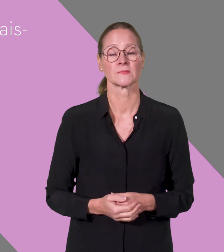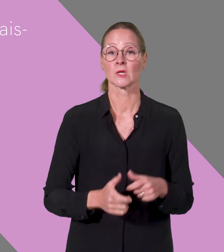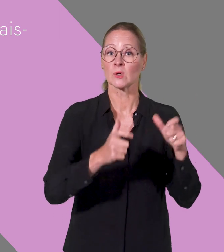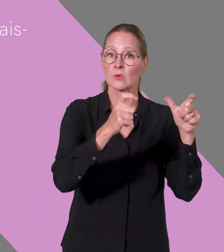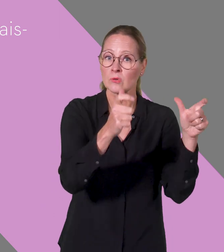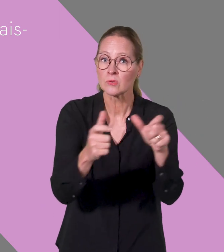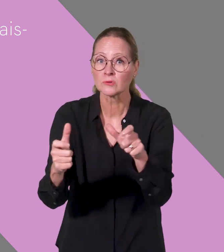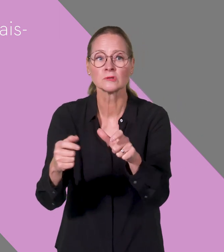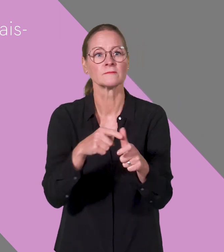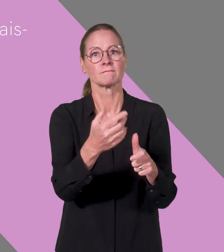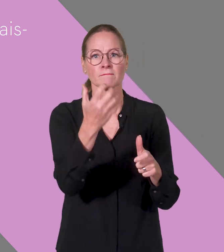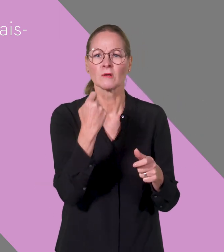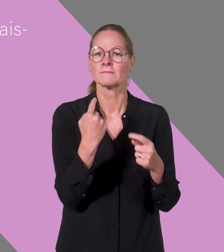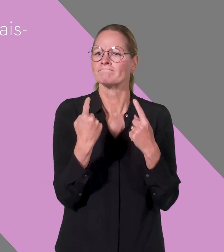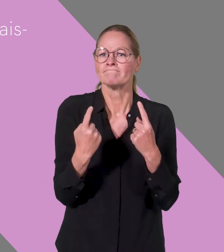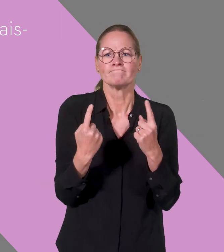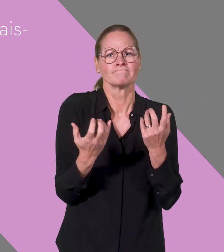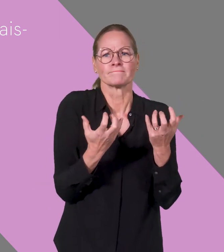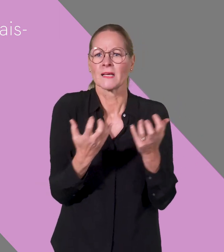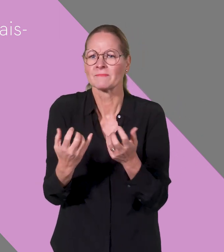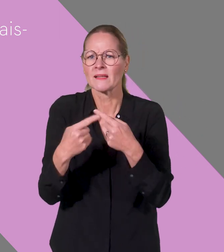Yhdistykset voivat saada tukea erityistarpeisiin ja erilaisten -